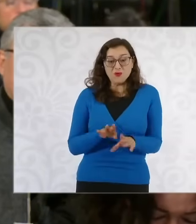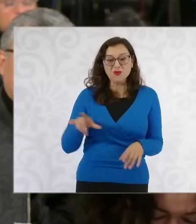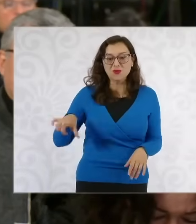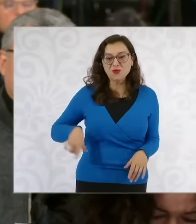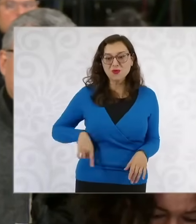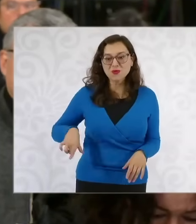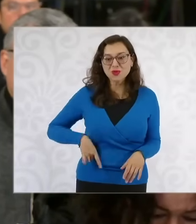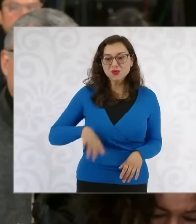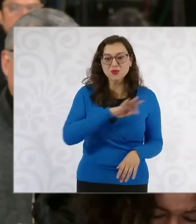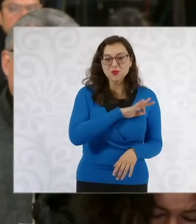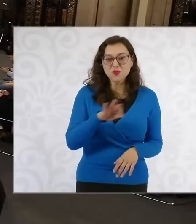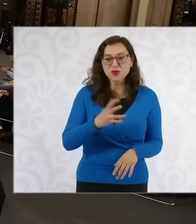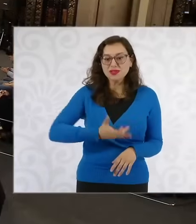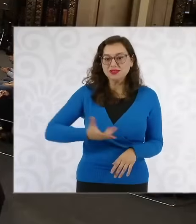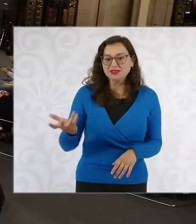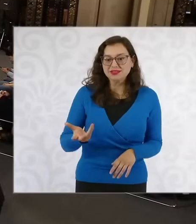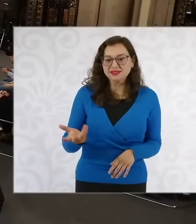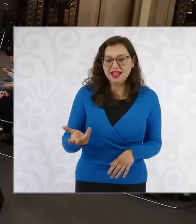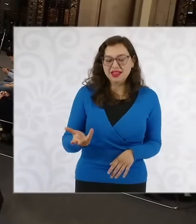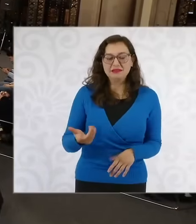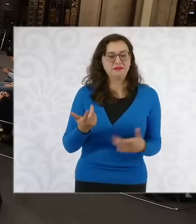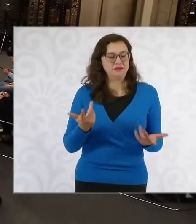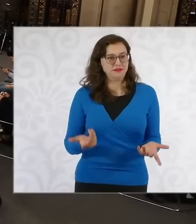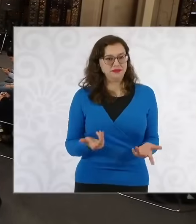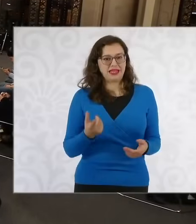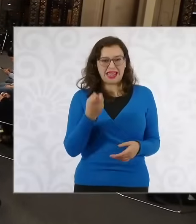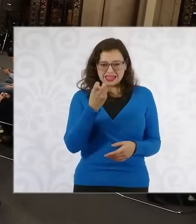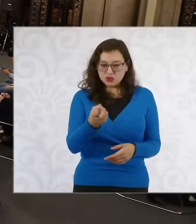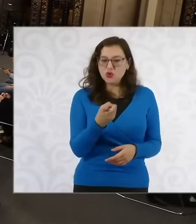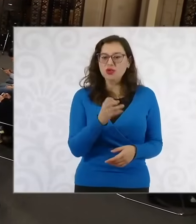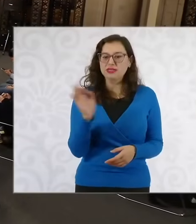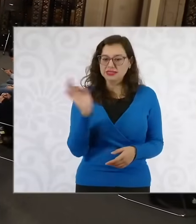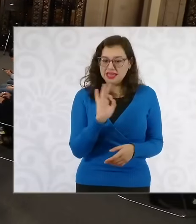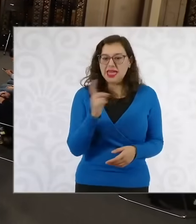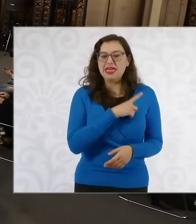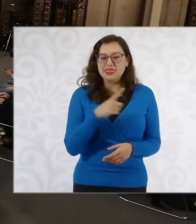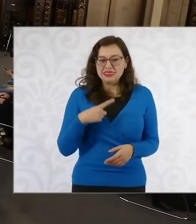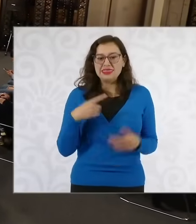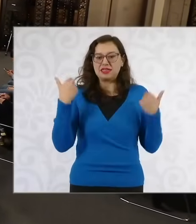creo que debería haber una política de difusión para explicar que hoy es distinto lo que se está